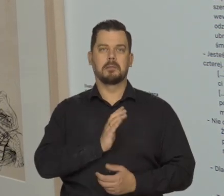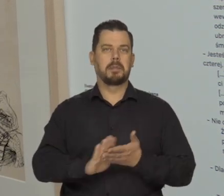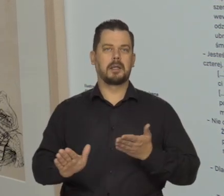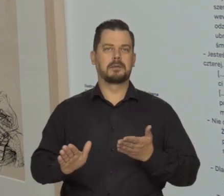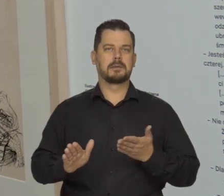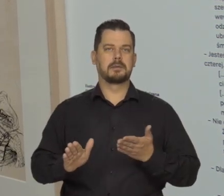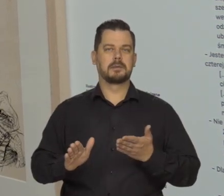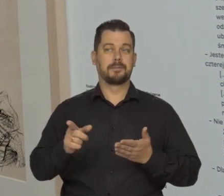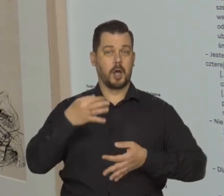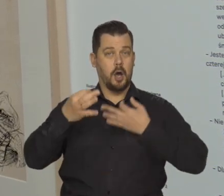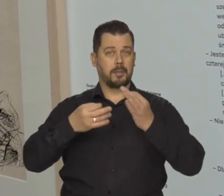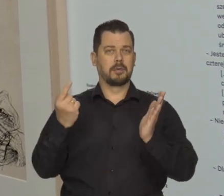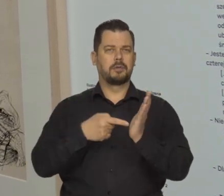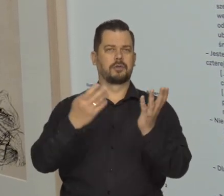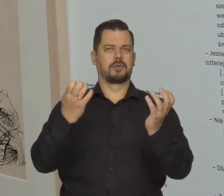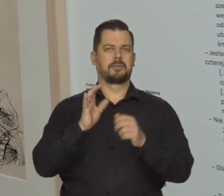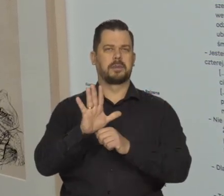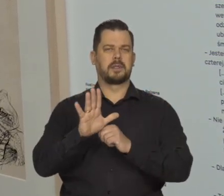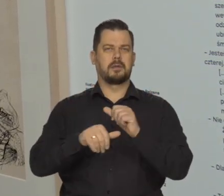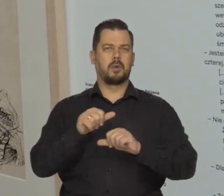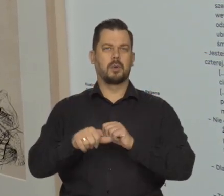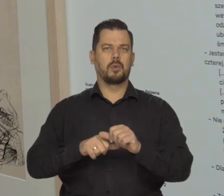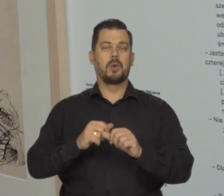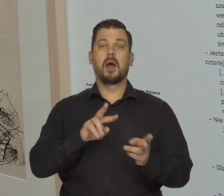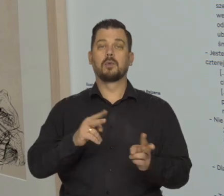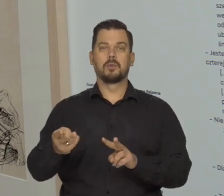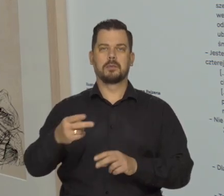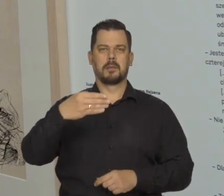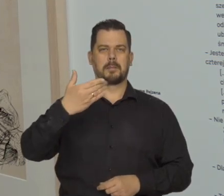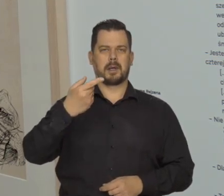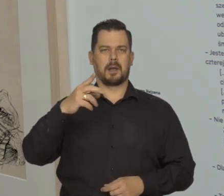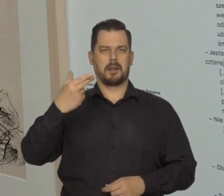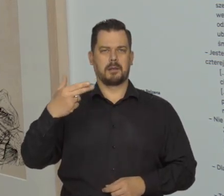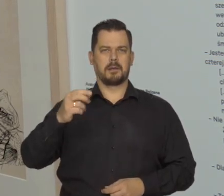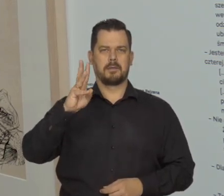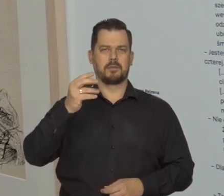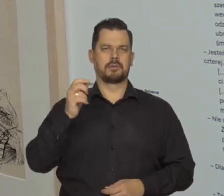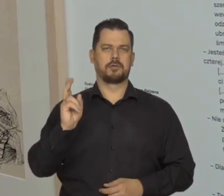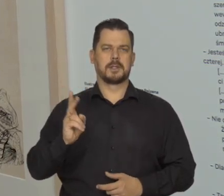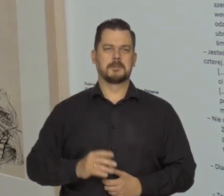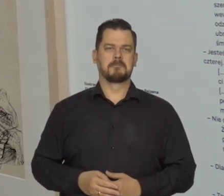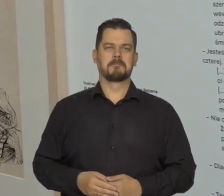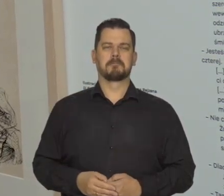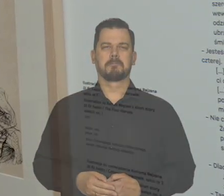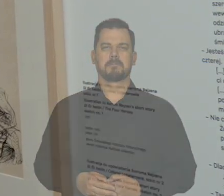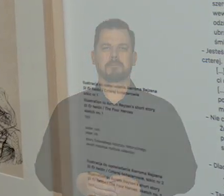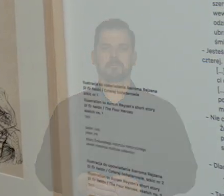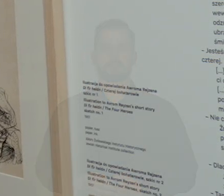Lecz ich imion nie podano. Opowiadanie z 1915 roku w tłumaczeniu Magdaleny Wójcik.